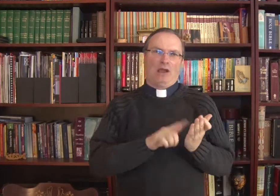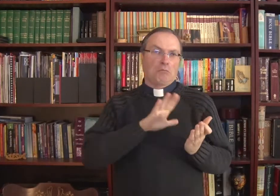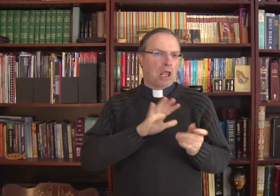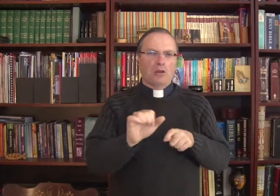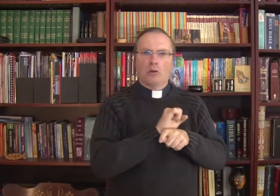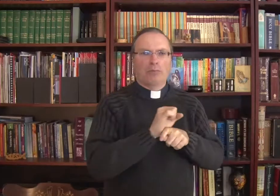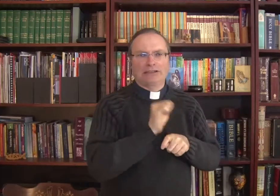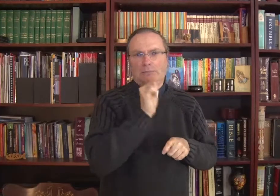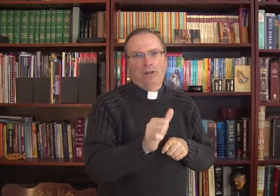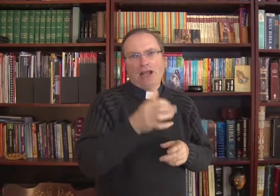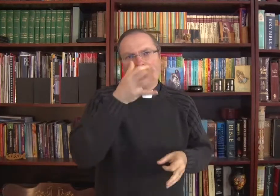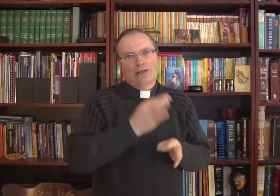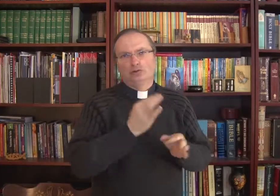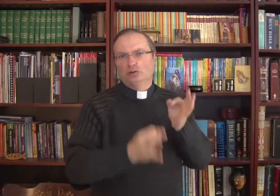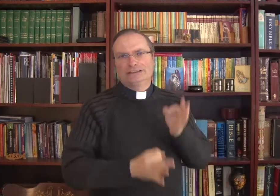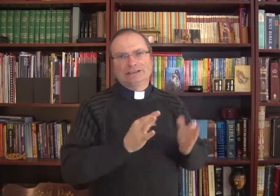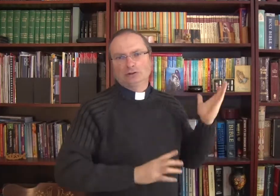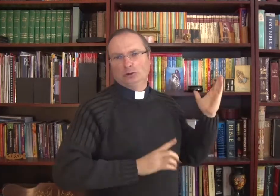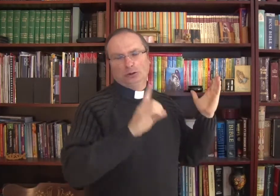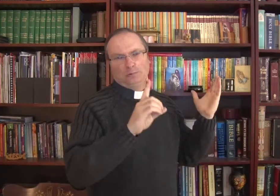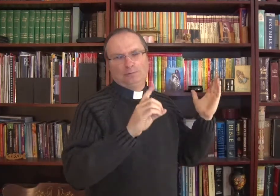mais ne pratiquent pas la justice de Dieu.